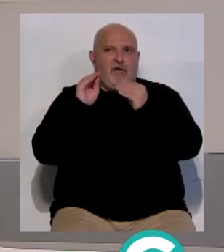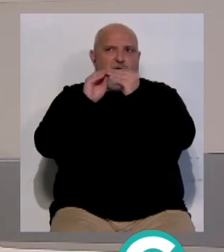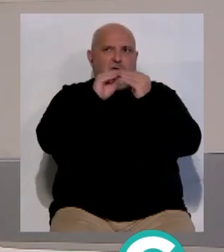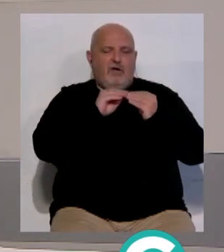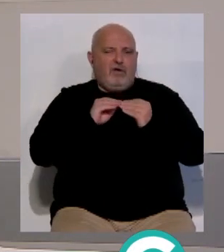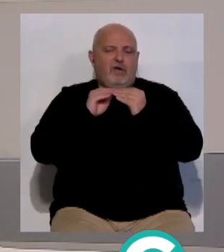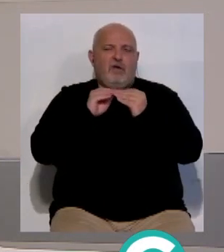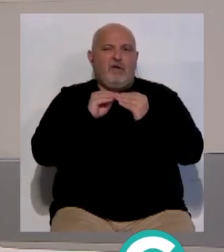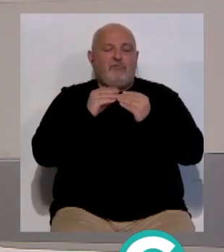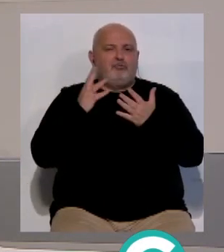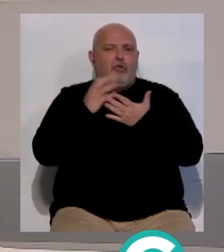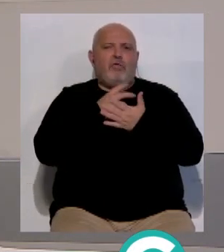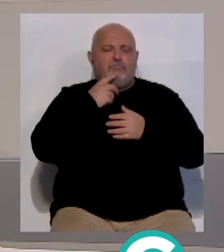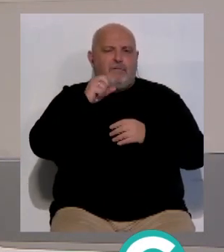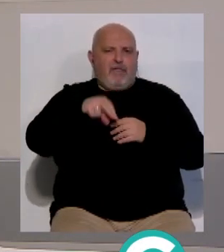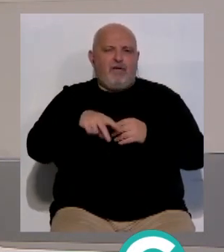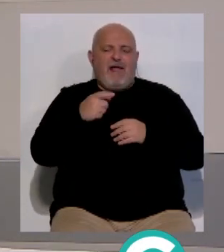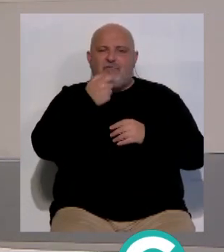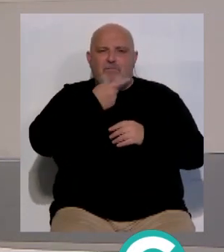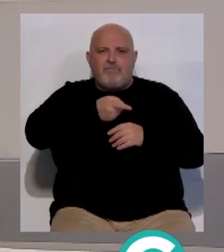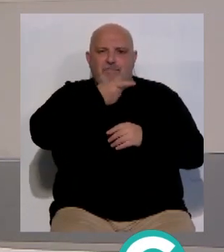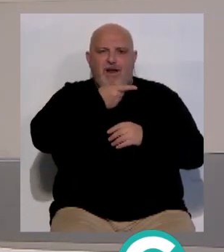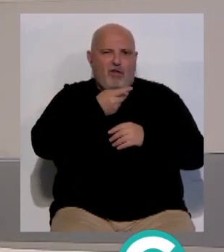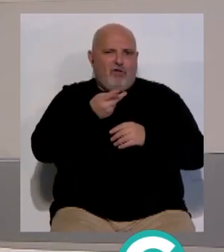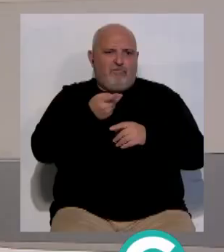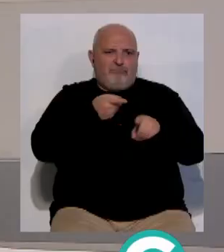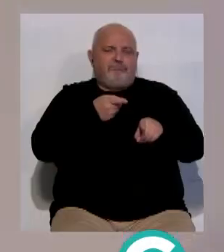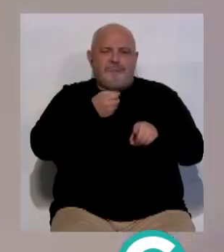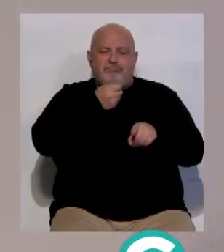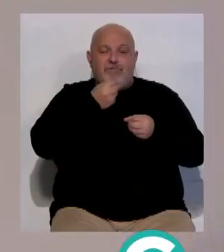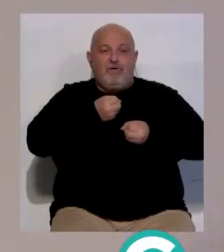sea no hay nadie que replique y que de la razón al cerro hasta los comentaristas de televisión